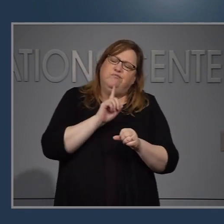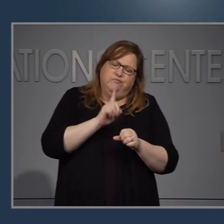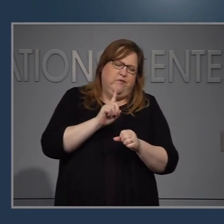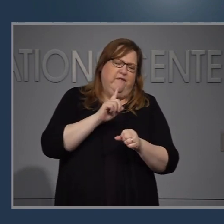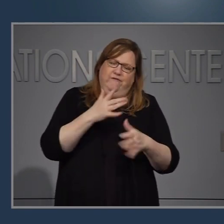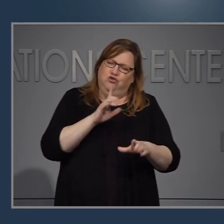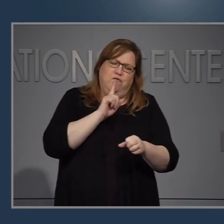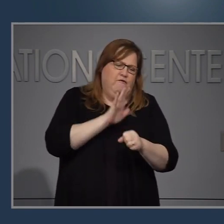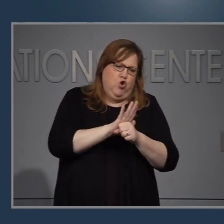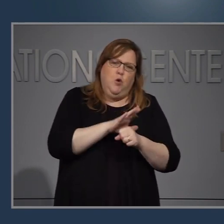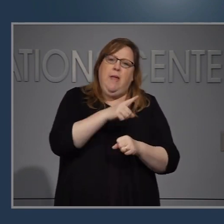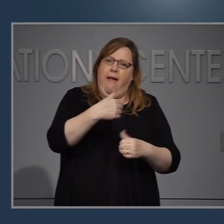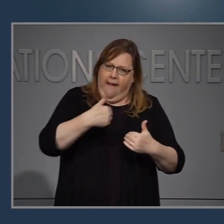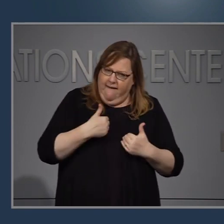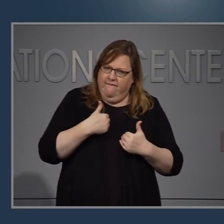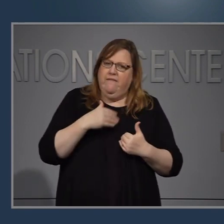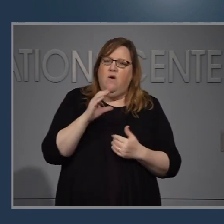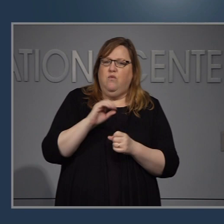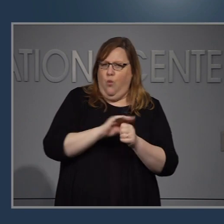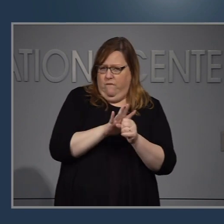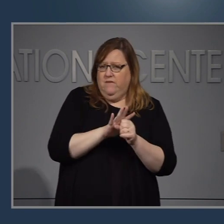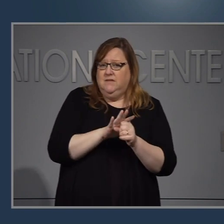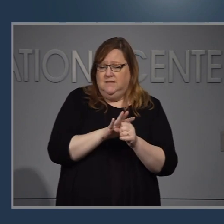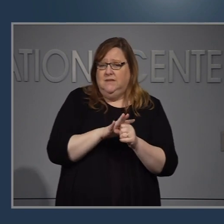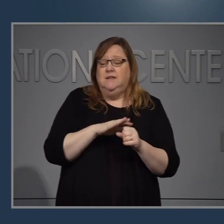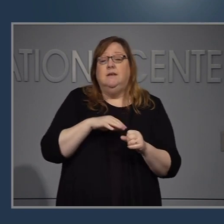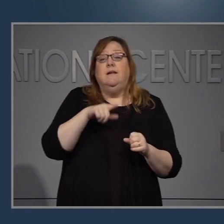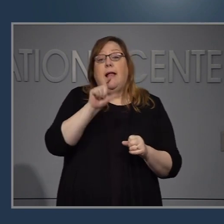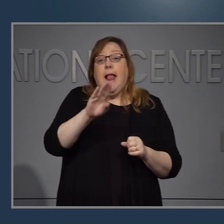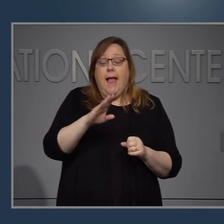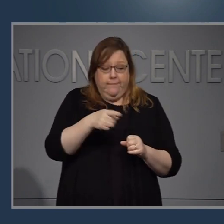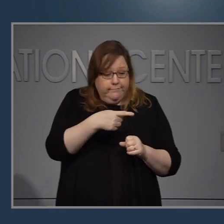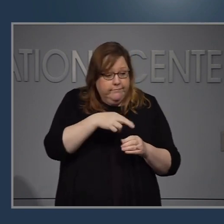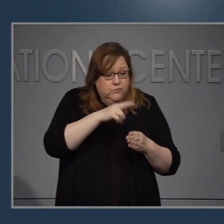Presten atención de nuevo a la línea Ama amarilla, que es el promedio combinado de siete